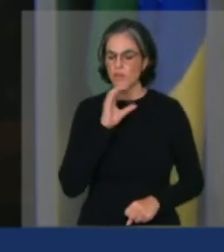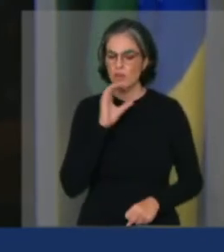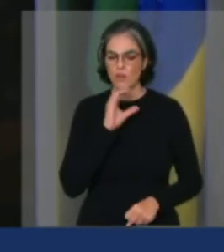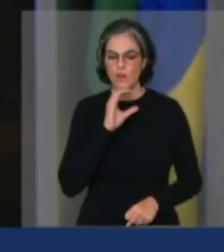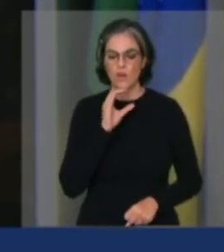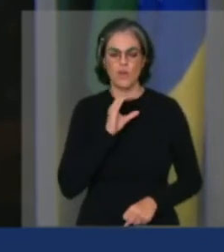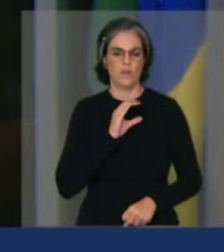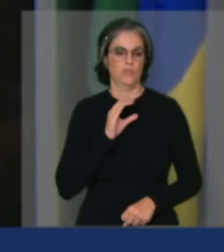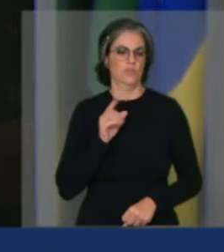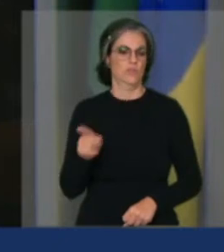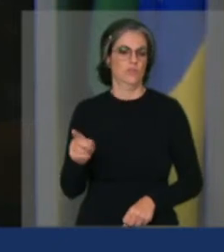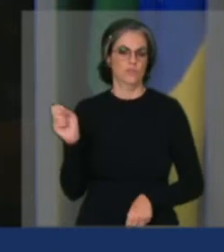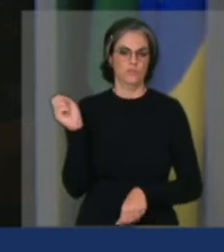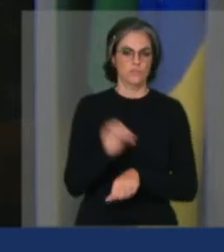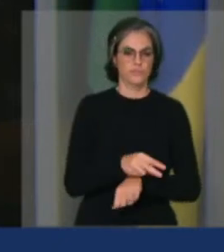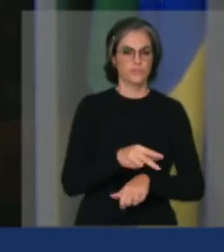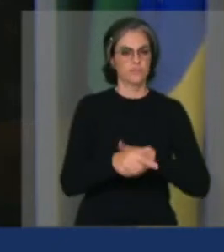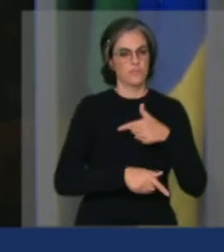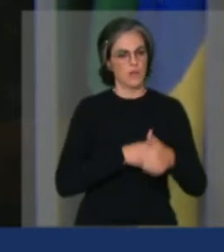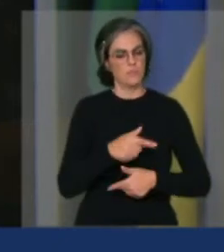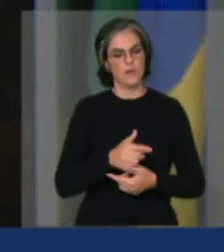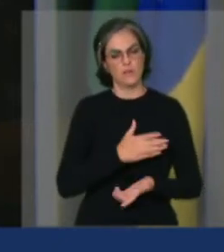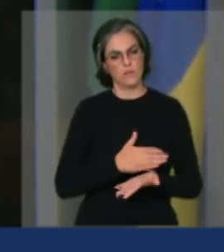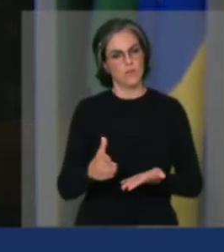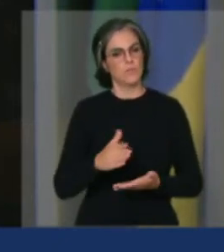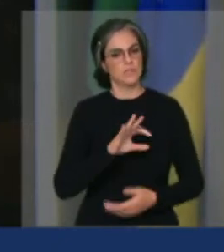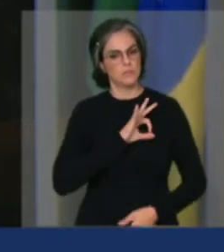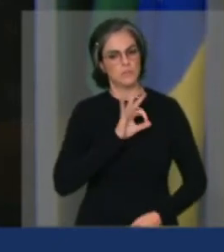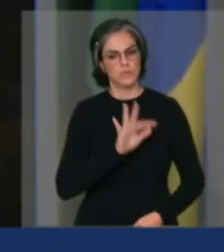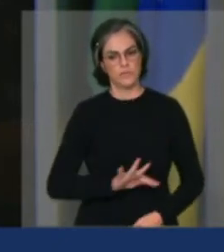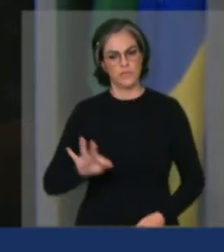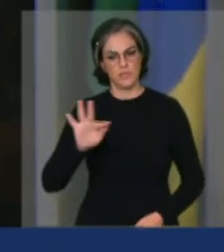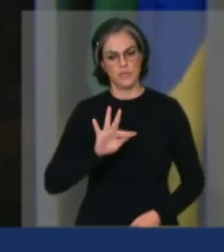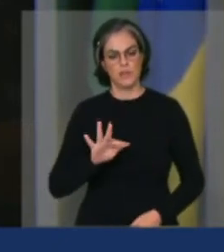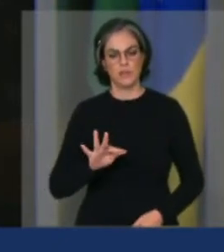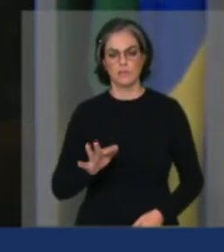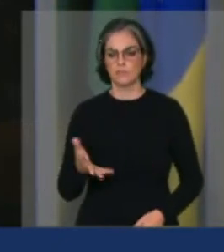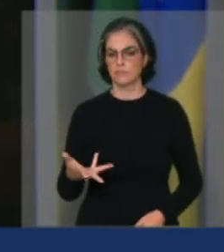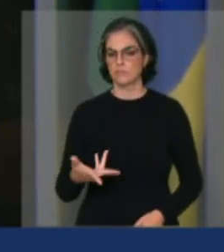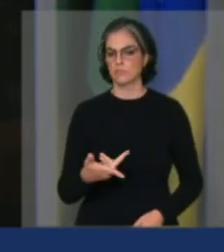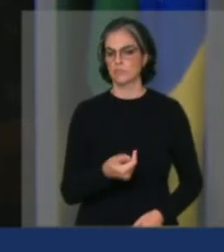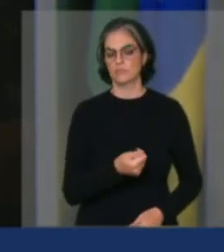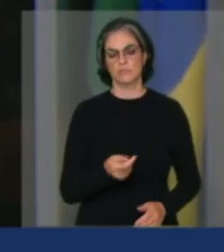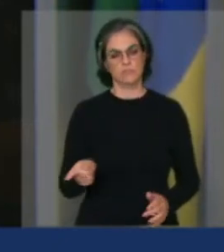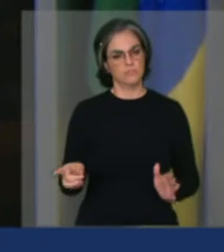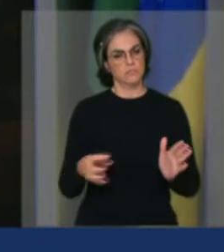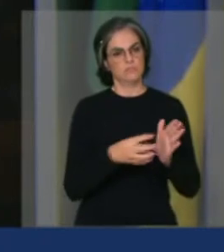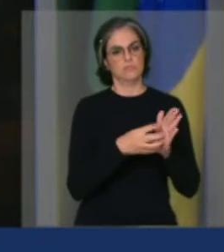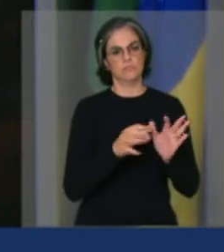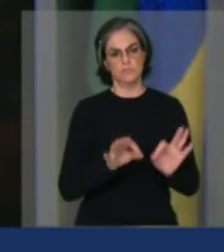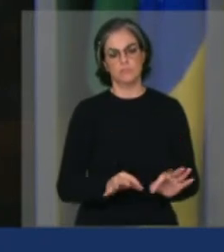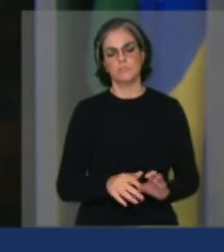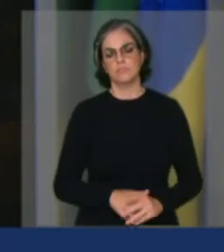SER CHAMADOS, E AÍ ... INICIAR SEUS TRABALHOS PELA NOSSA GLORIOSA, NOSSA HONRADA POLÍCIA FEDERAL. MUITO OBRIGADO, SENHOR PRESIDENTE, POR ESTE ESPAÇO. E... VAMOS